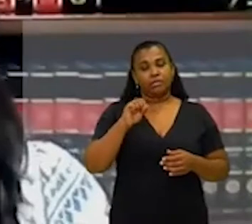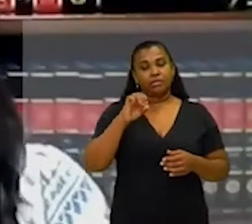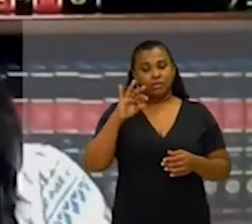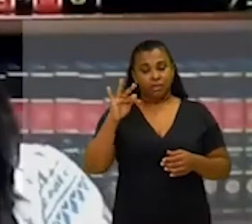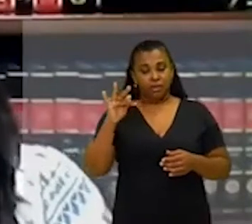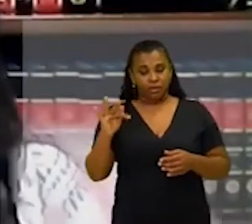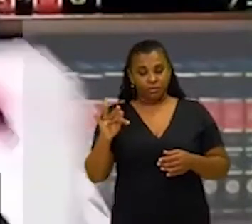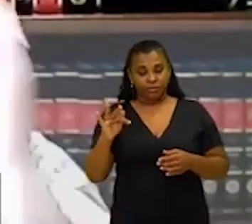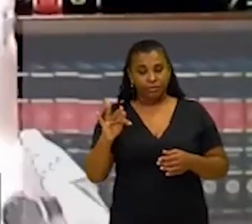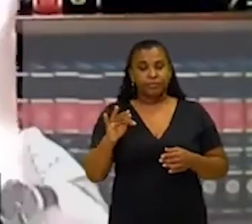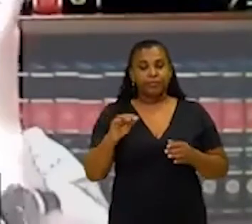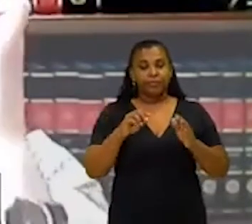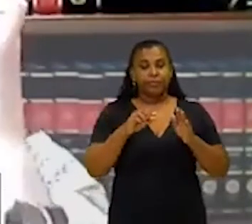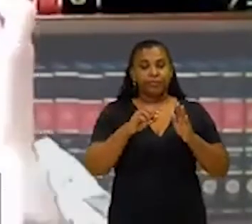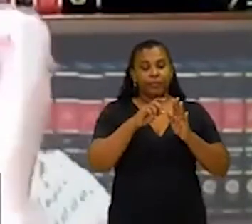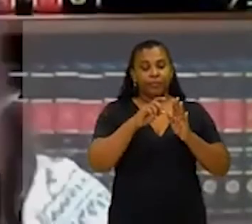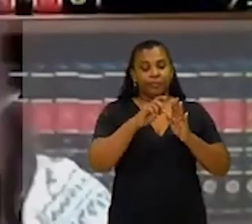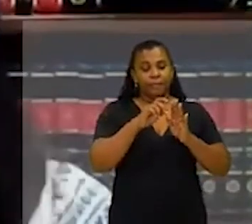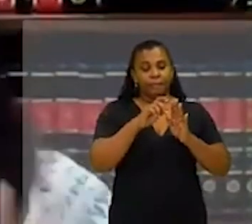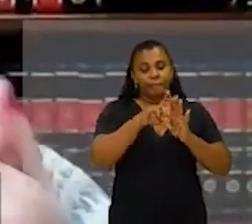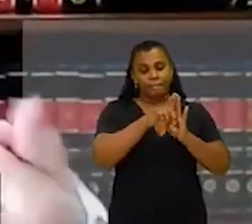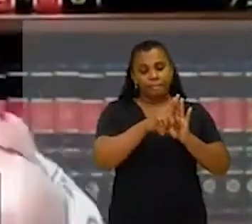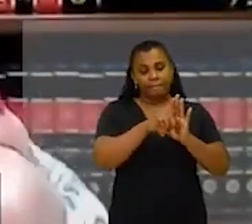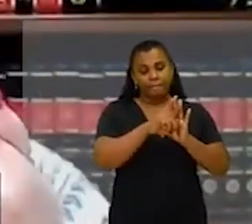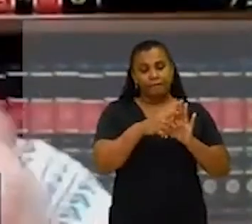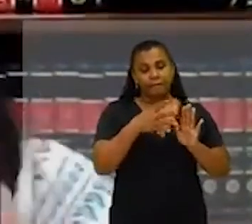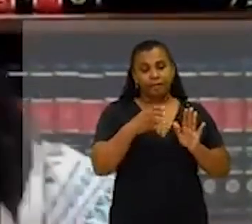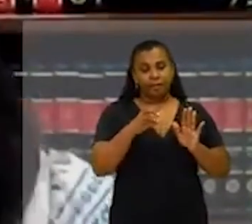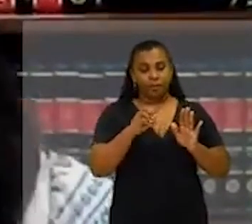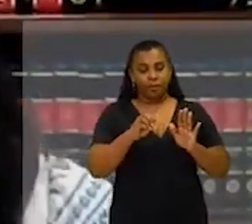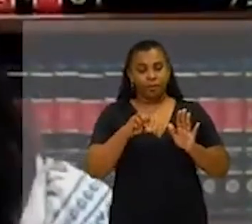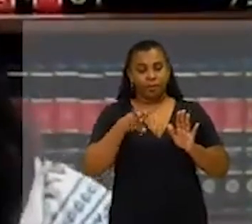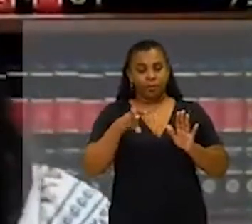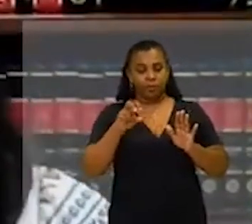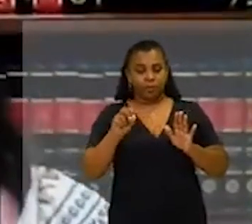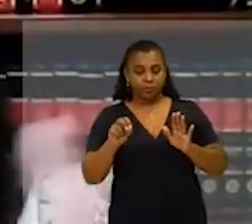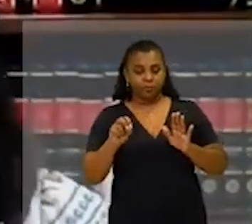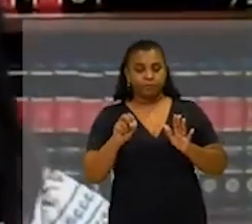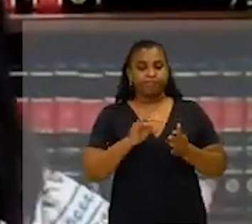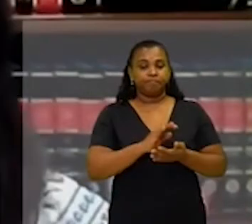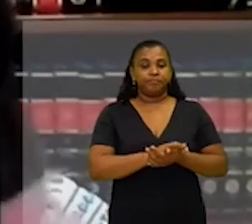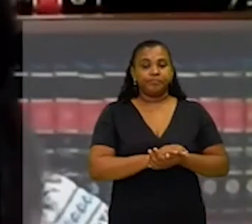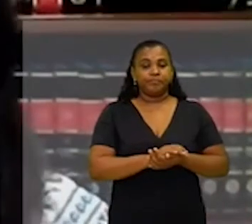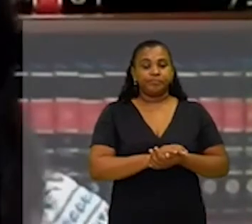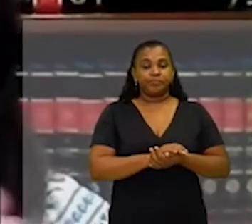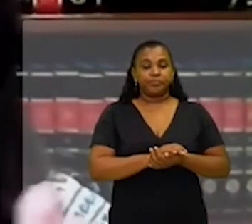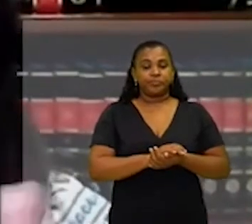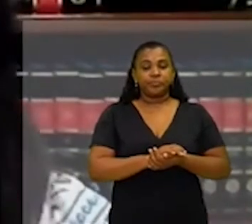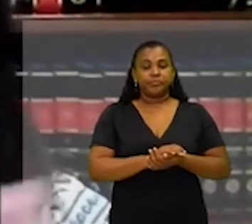o ponto então a gente se depara com dois problemas centrais que é a desigualdade econômica e se